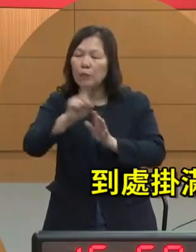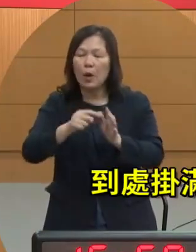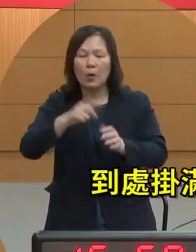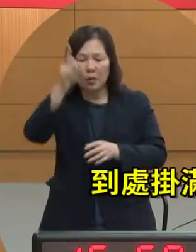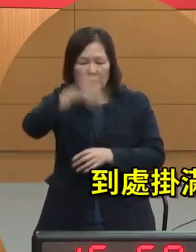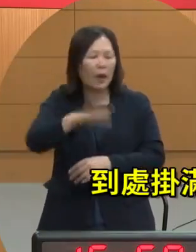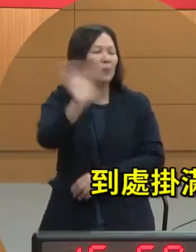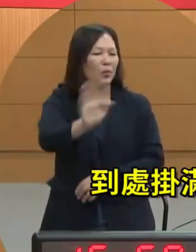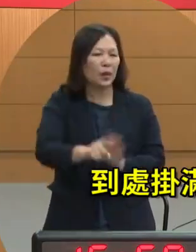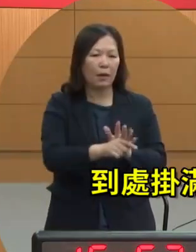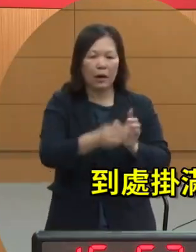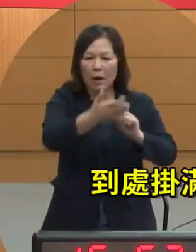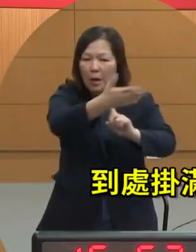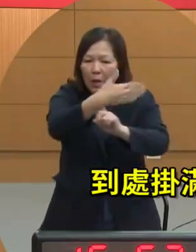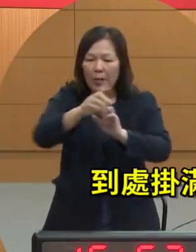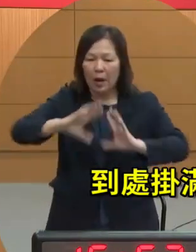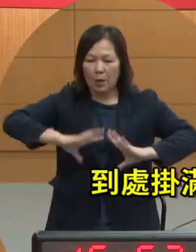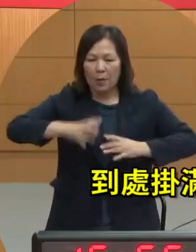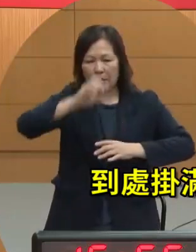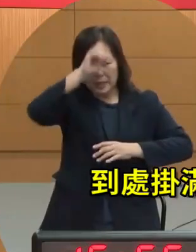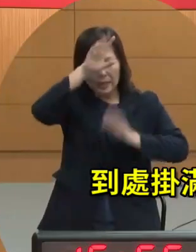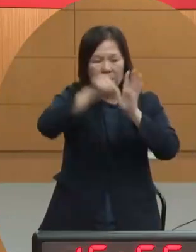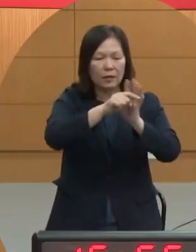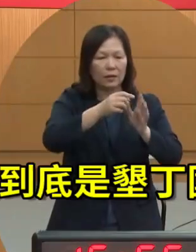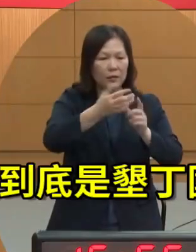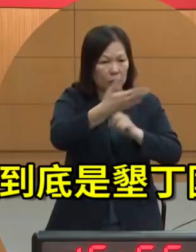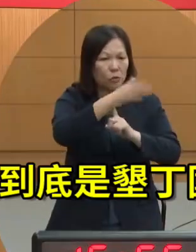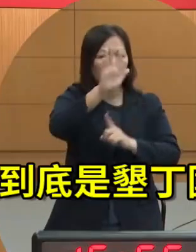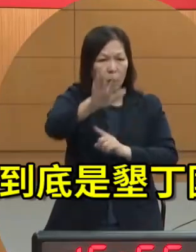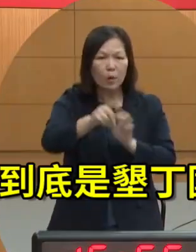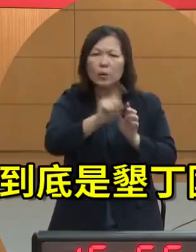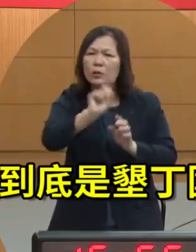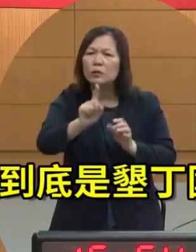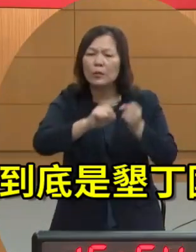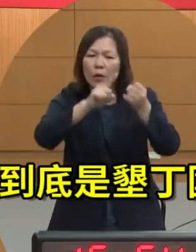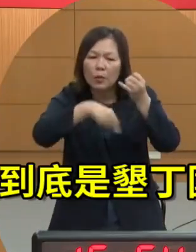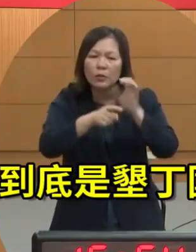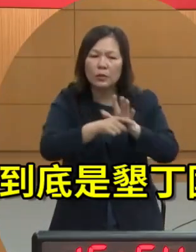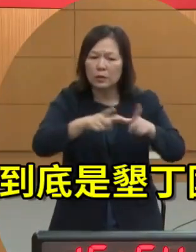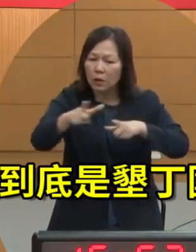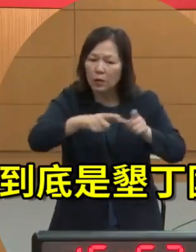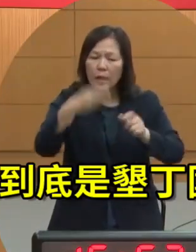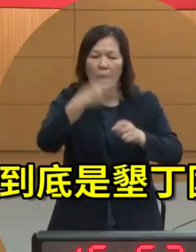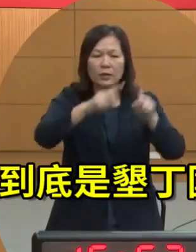到處掛滿 國民黨立委候選人的旗子 這到底是墾丁國家公園 還是周佳琪國家公園